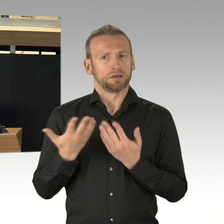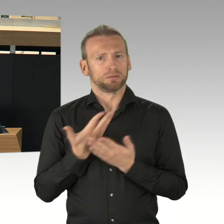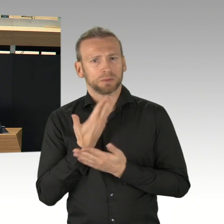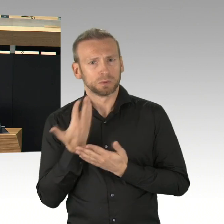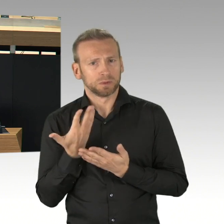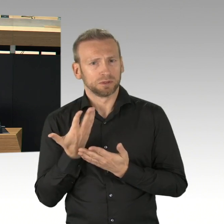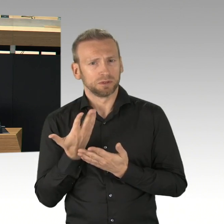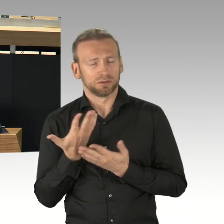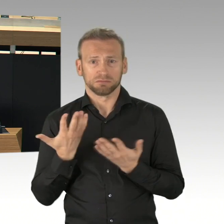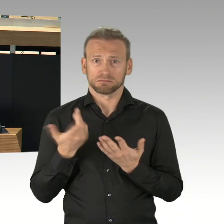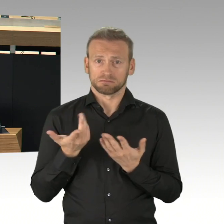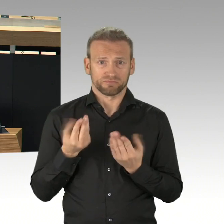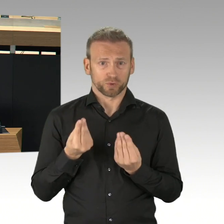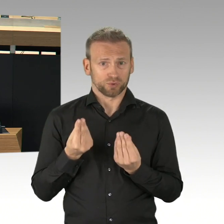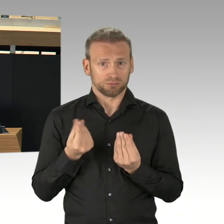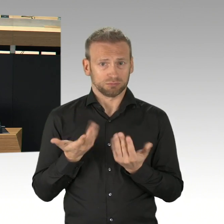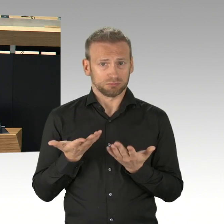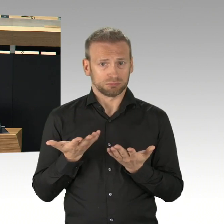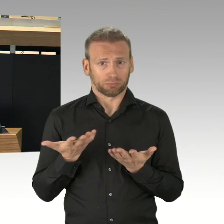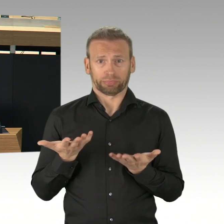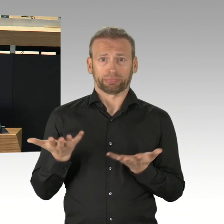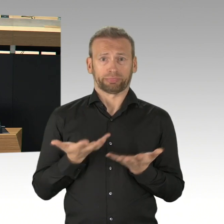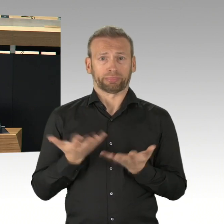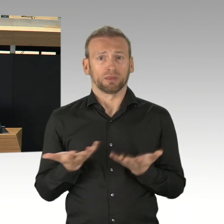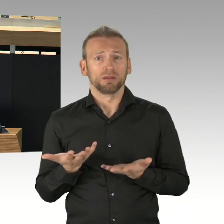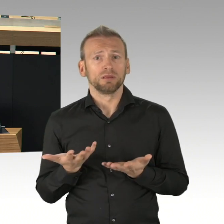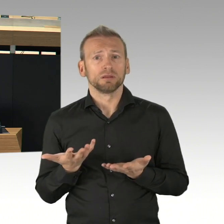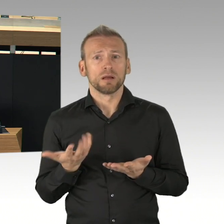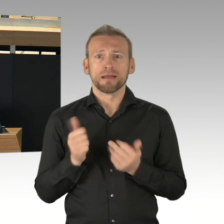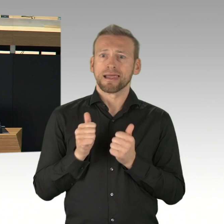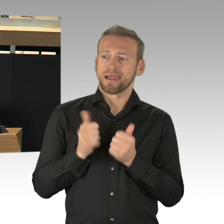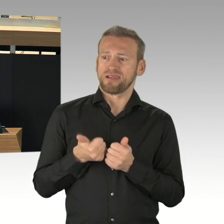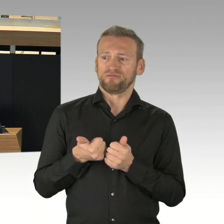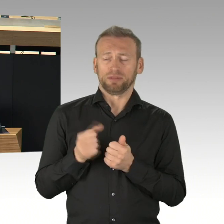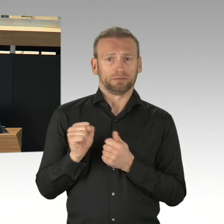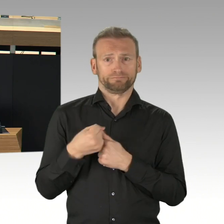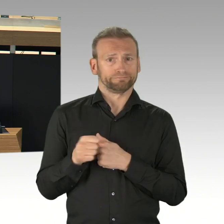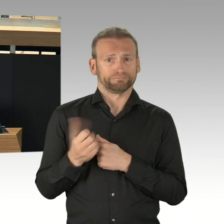Und da kann man sich hier hinstellen, wie Frau Schmidberger das getan hat, und sagen, na ja, es gibt so viele, die uns angerufen haben und gesagt haben,